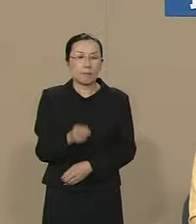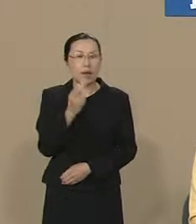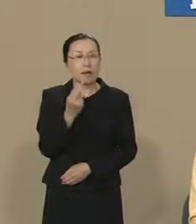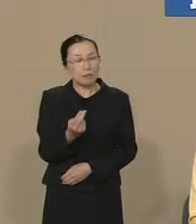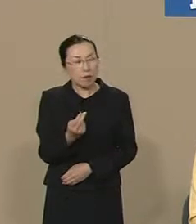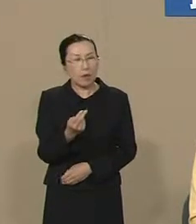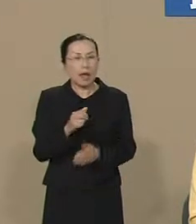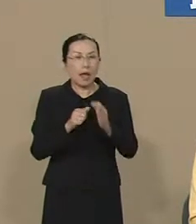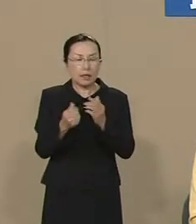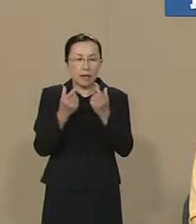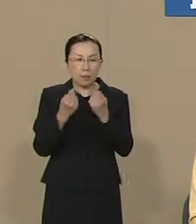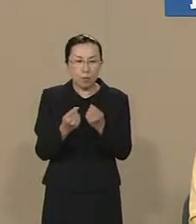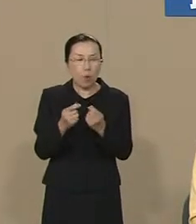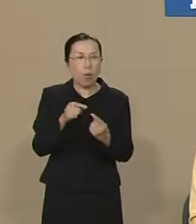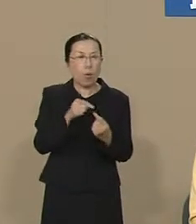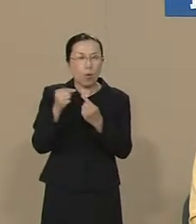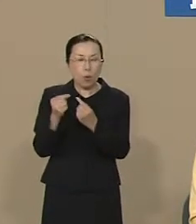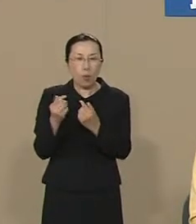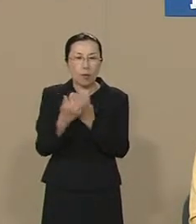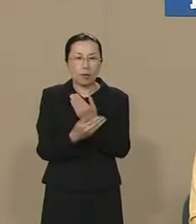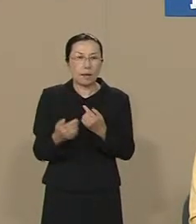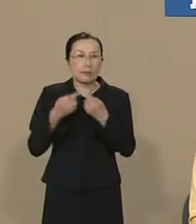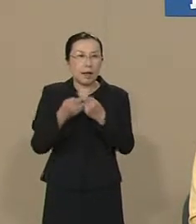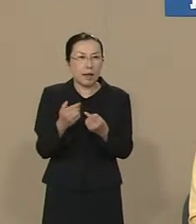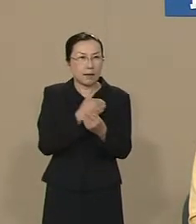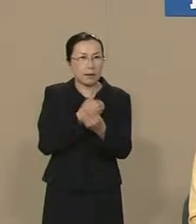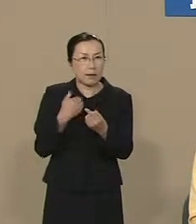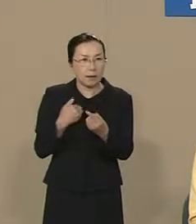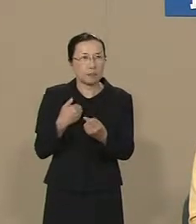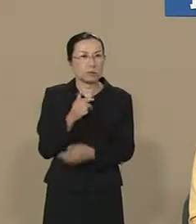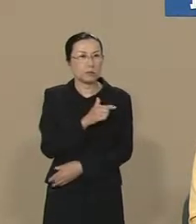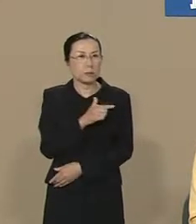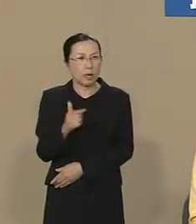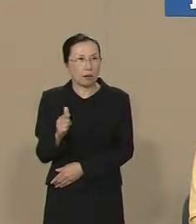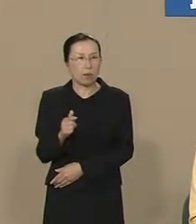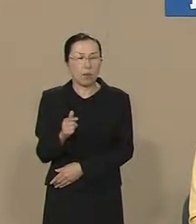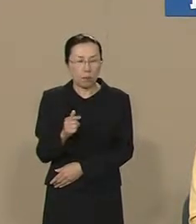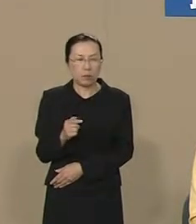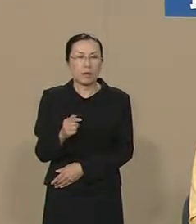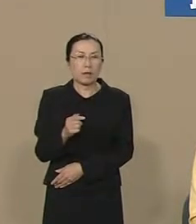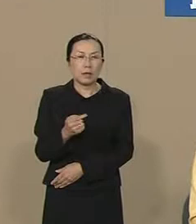雇用保険に入れるようにするなど､ 自民党政権では できなかったことを